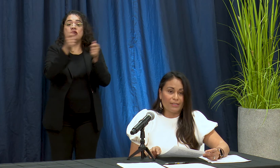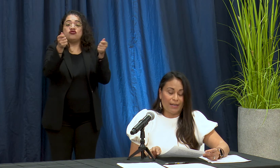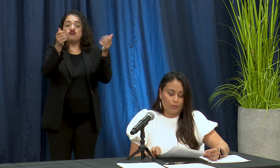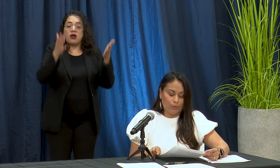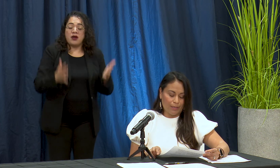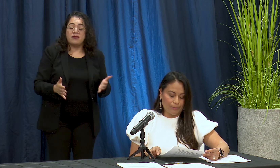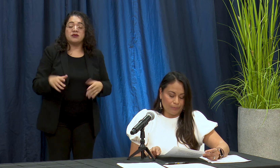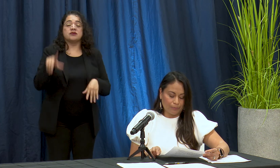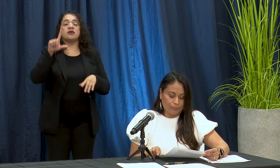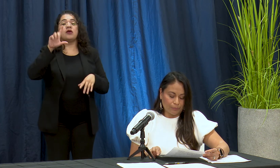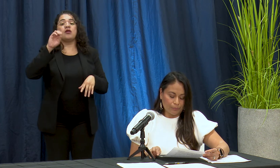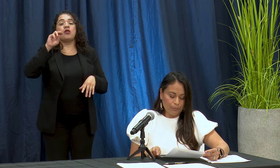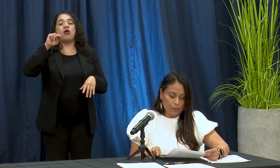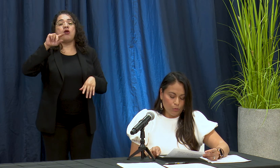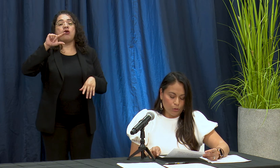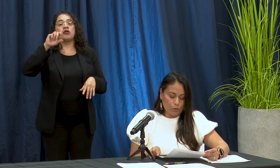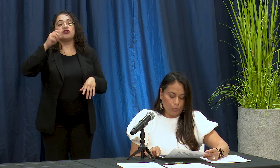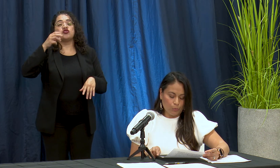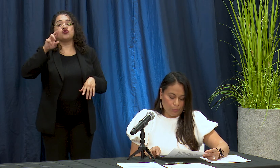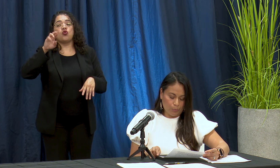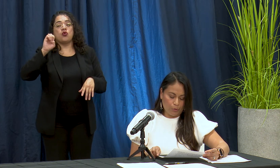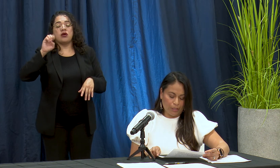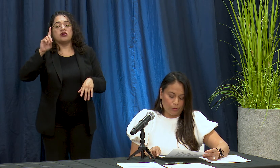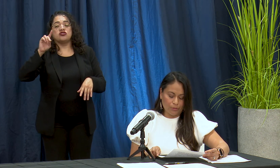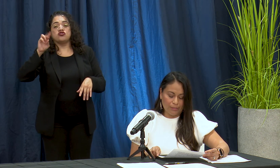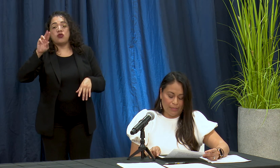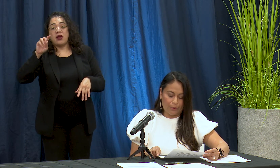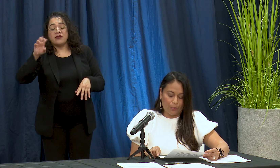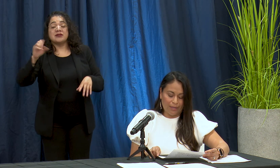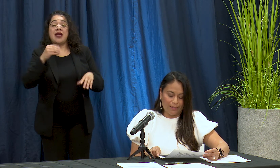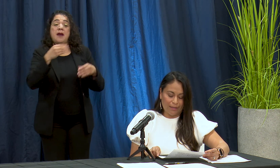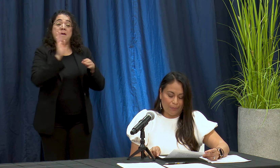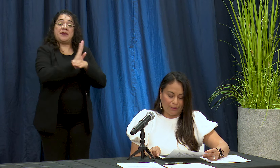telus you dad nuestro proyectos de mayoría de capital